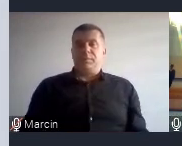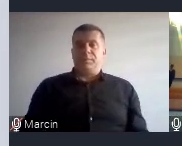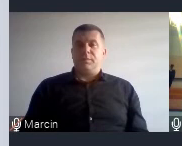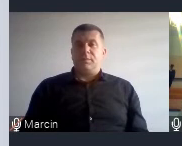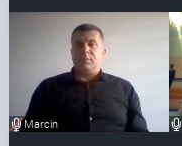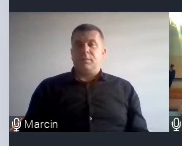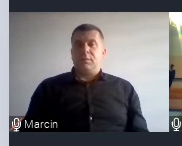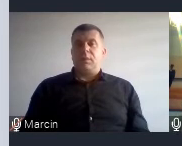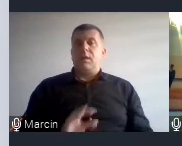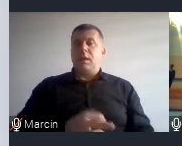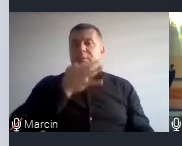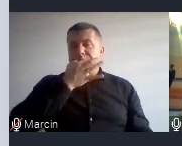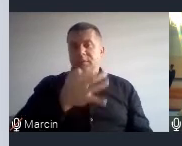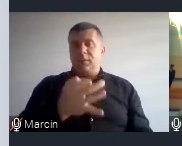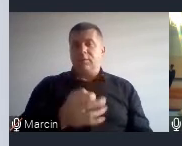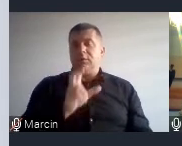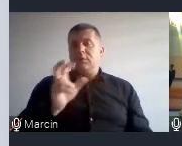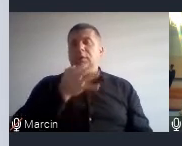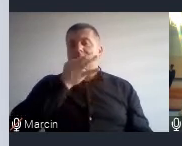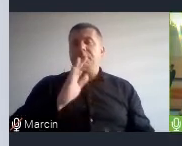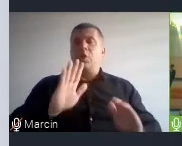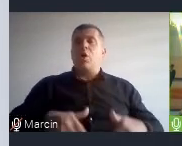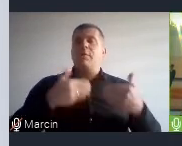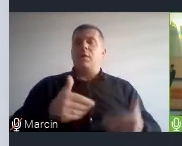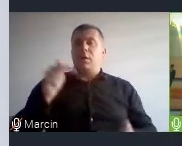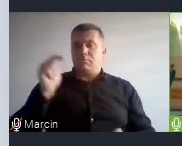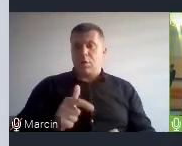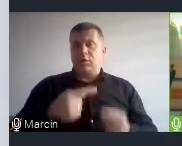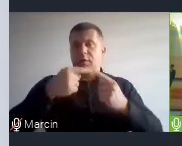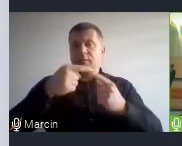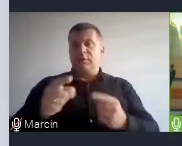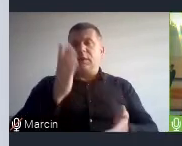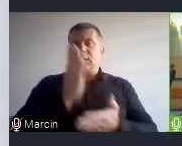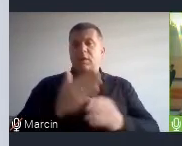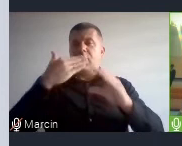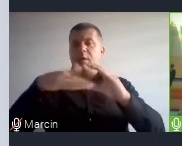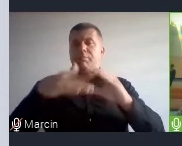Pojawia si pytanie: Czy zapytania ofertowe mogą być wysyłane tylko e-mailowo?